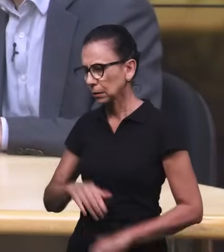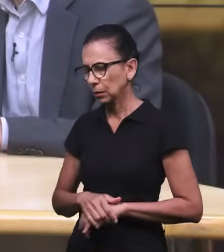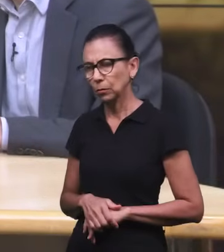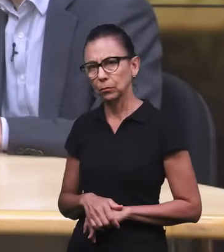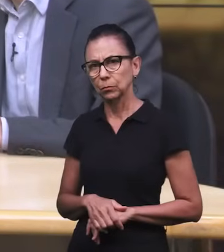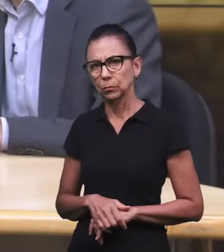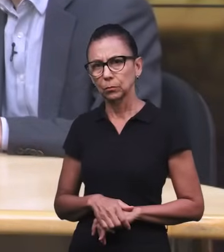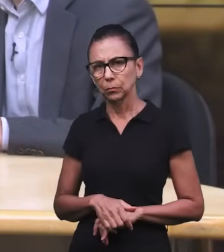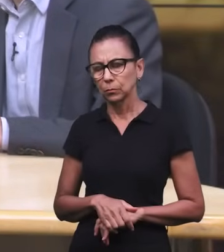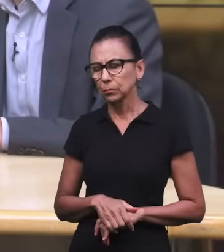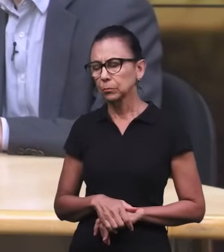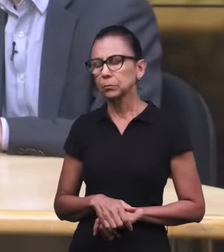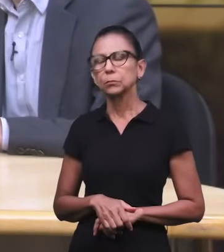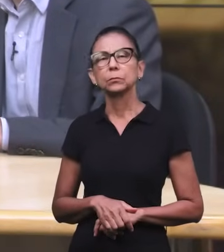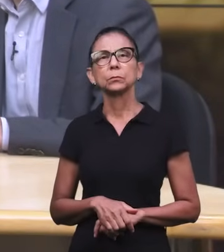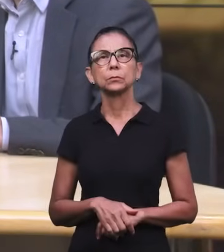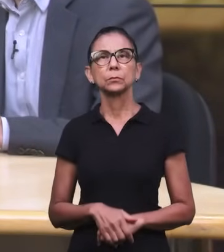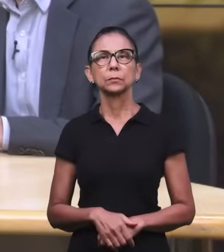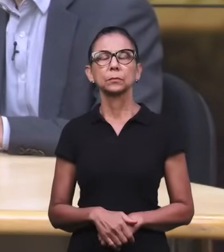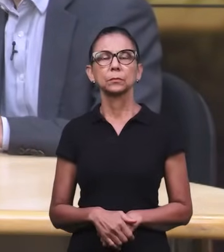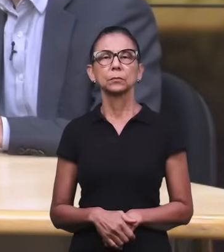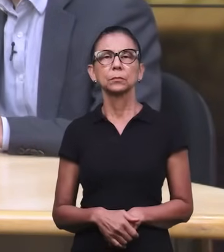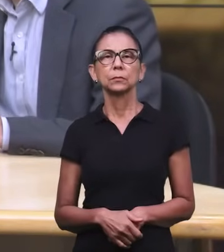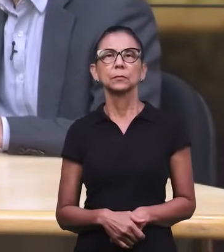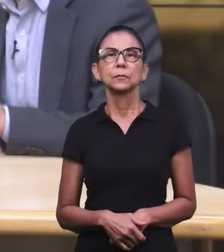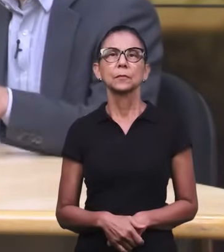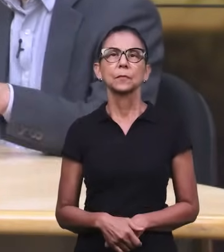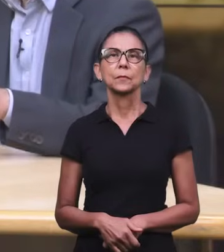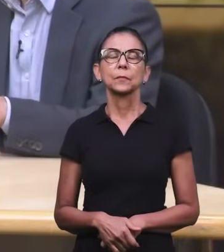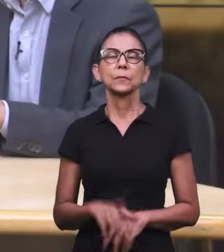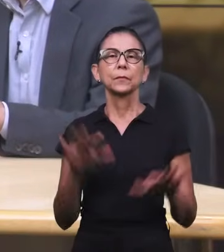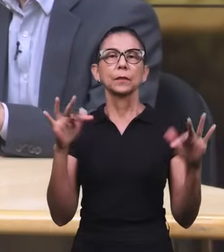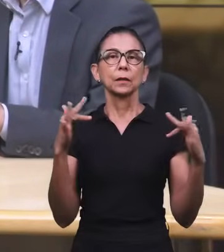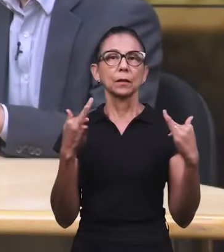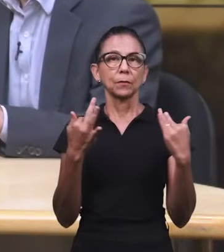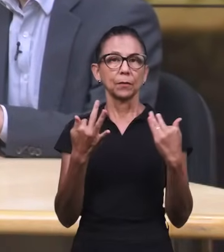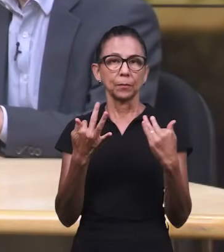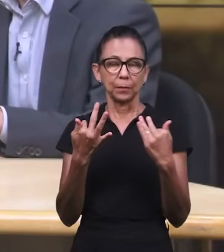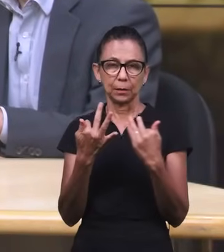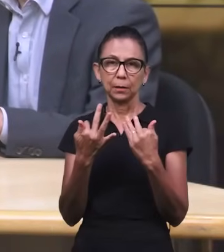família sempre tem alguma coisa nos ensinar quando a gente fala de família fala da família do Senhor